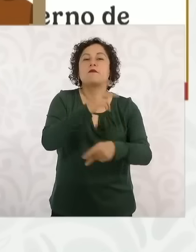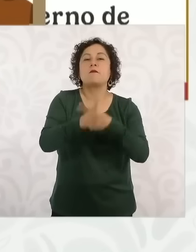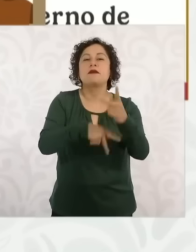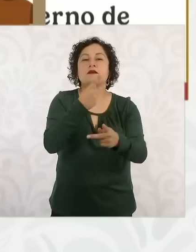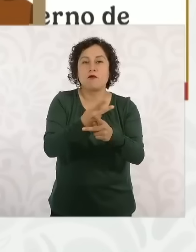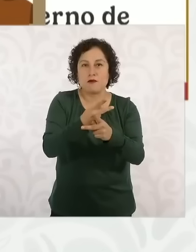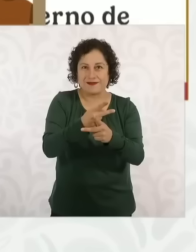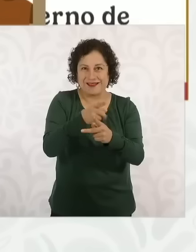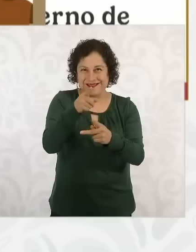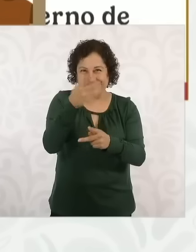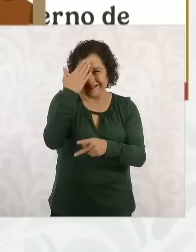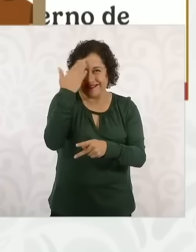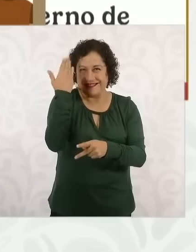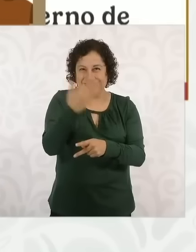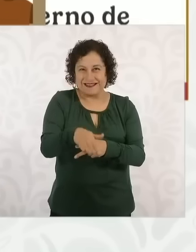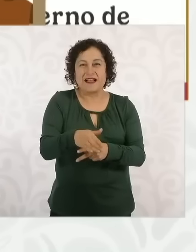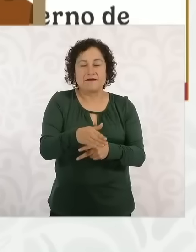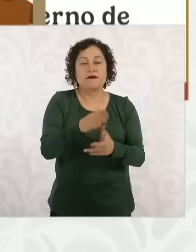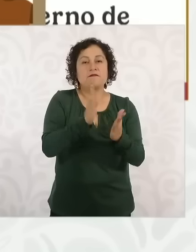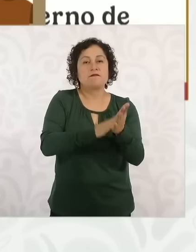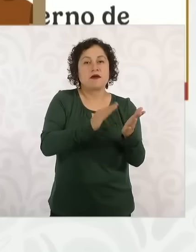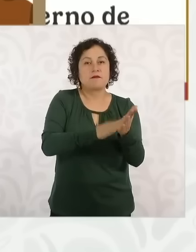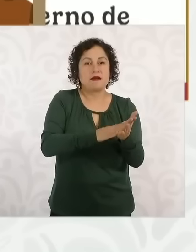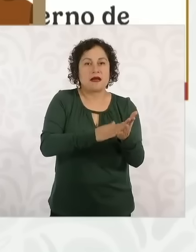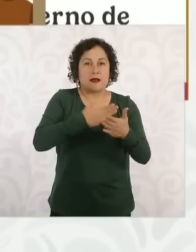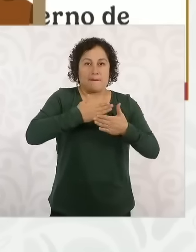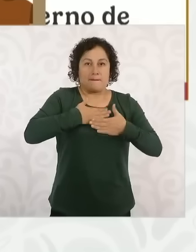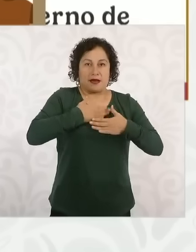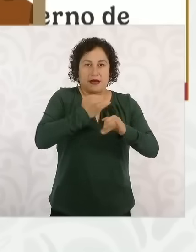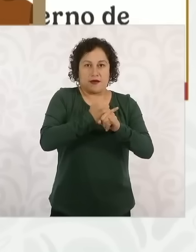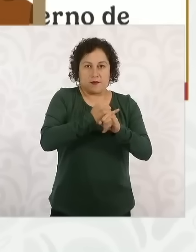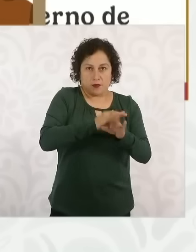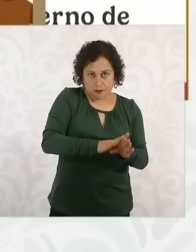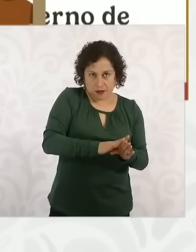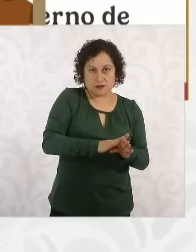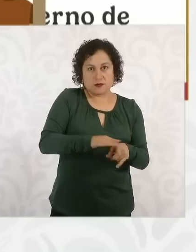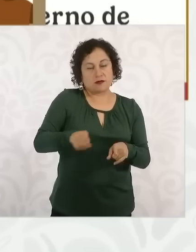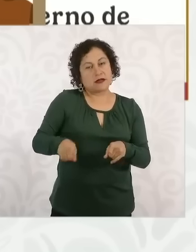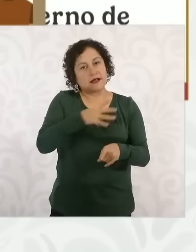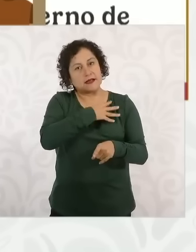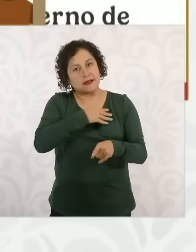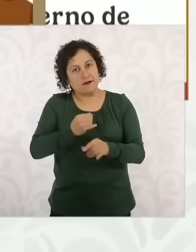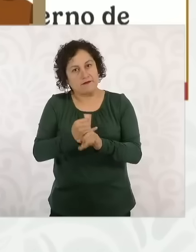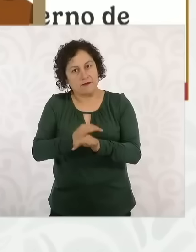de quién es dueño de los datos personales y también nos otorgarán un número de contacto que